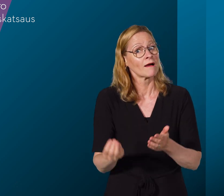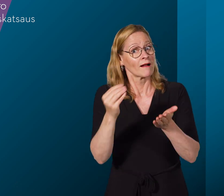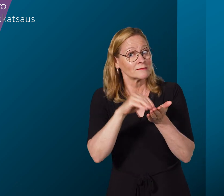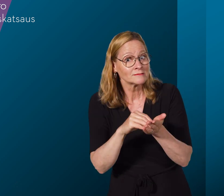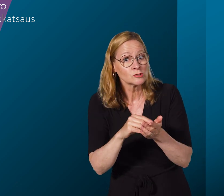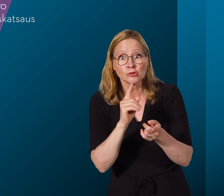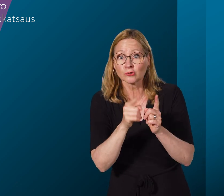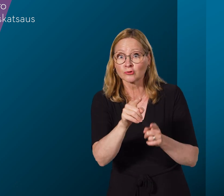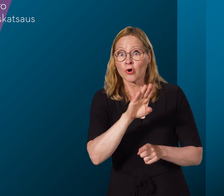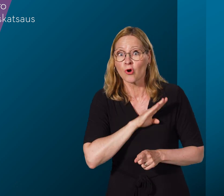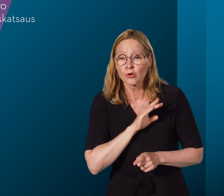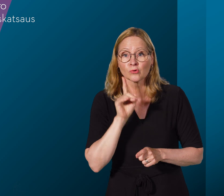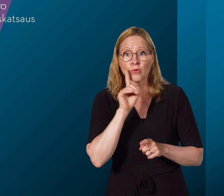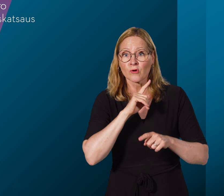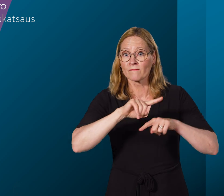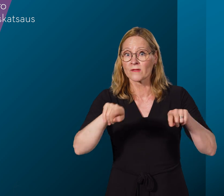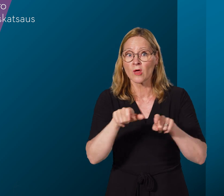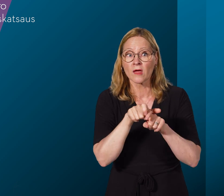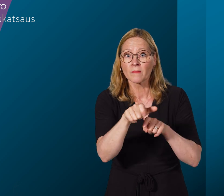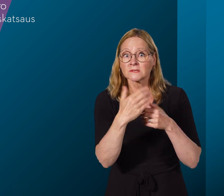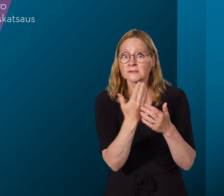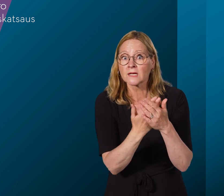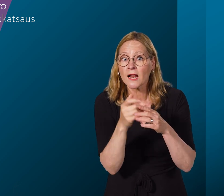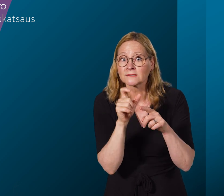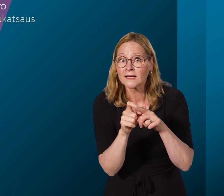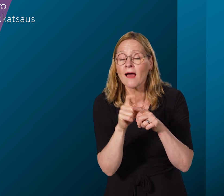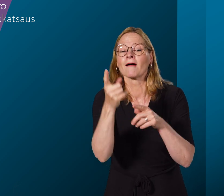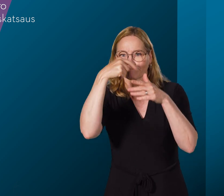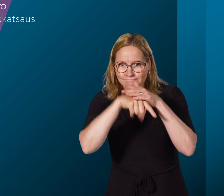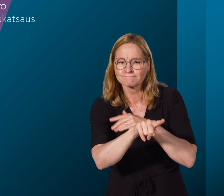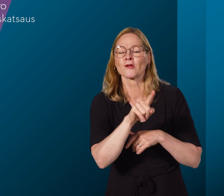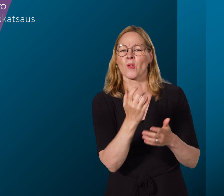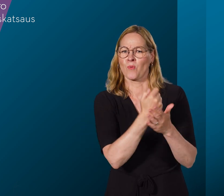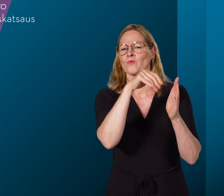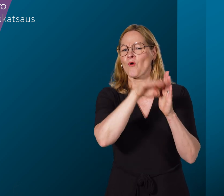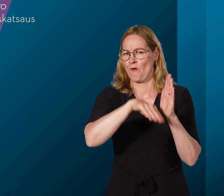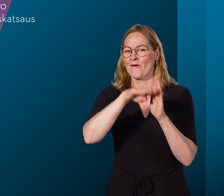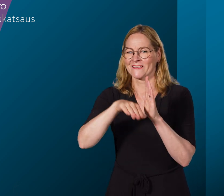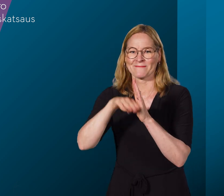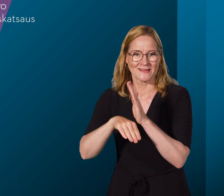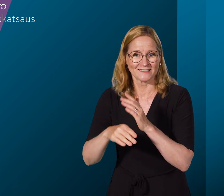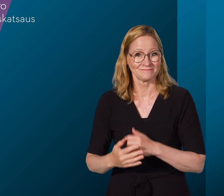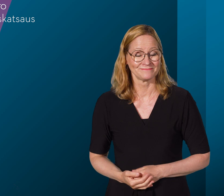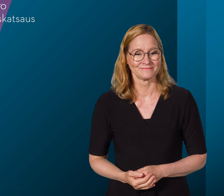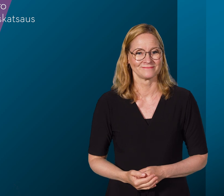Lisäksi jos sinulla on salasana Kuurojen Videon kanavalle, - sieltäkin löytyy ohjelmia.